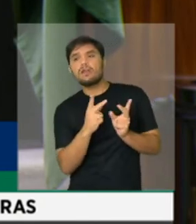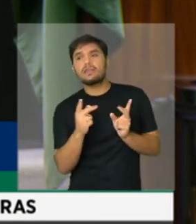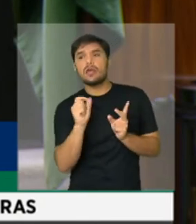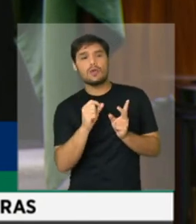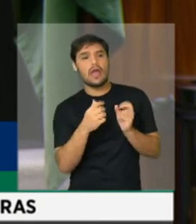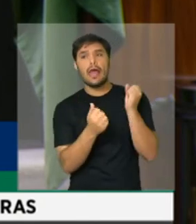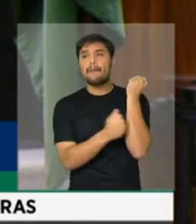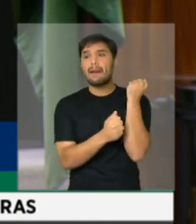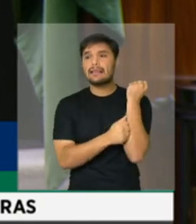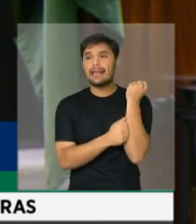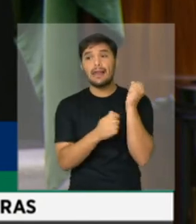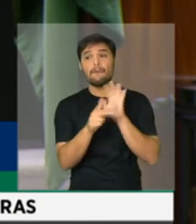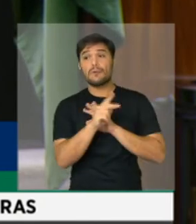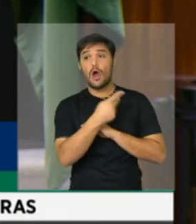VENDA CRIMINOSA DE MADEIRA DA